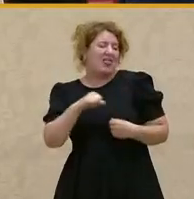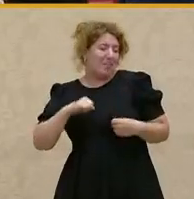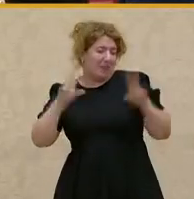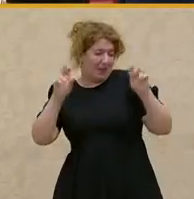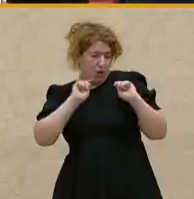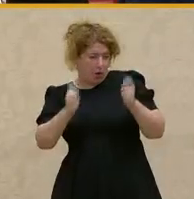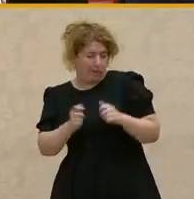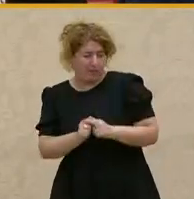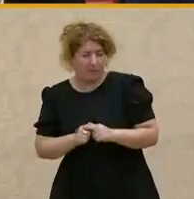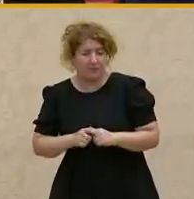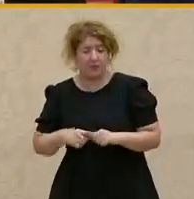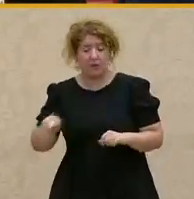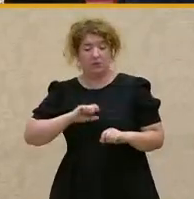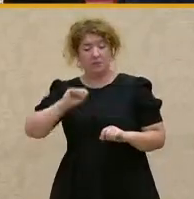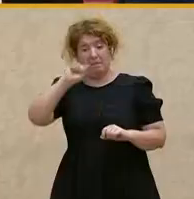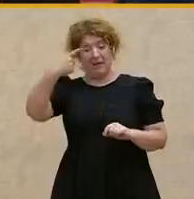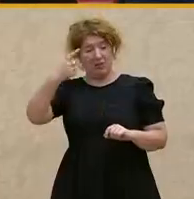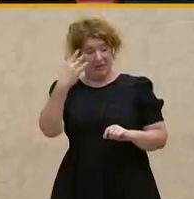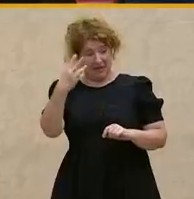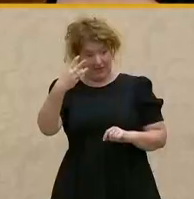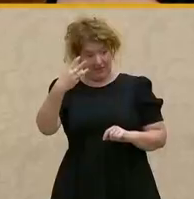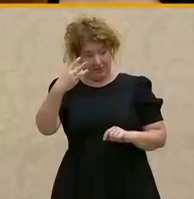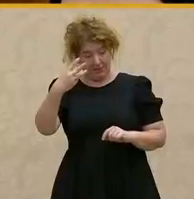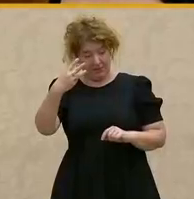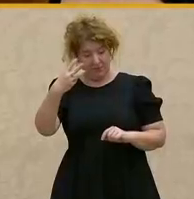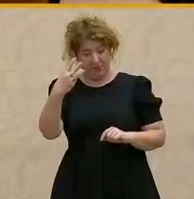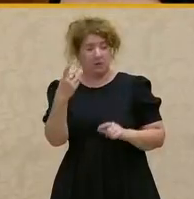tres pisos que viven tres personas sordociegas solas y, si ponemos los recursos,